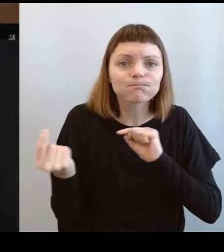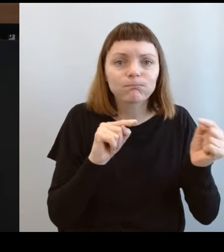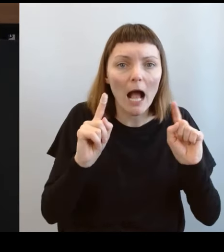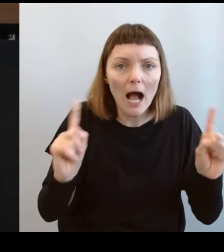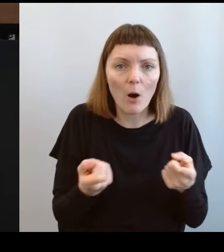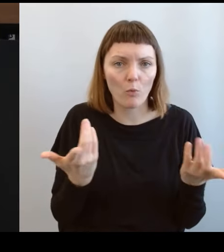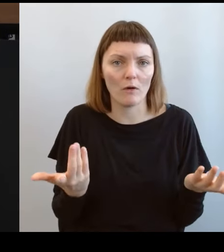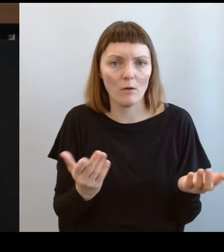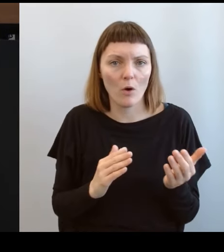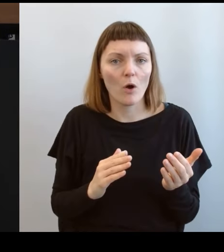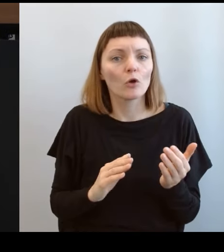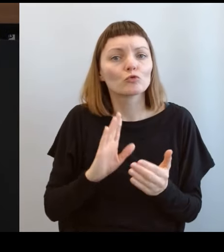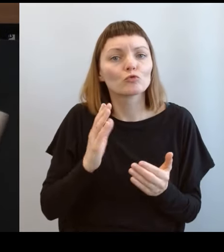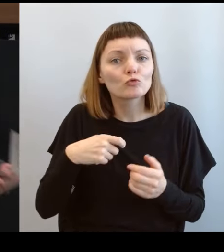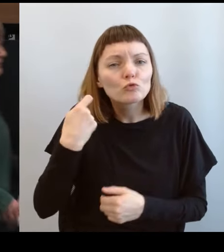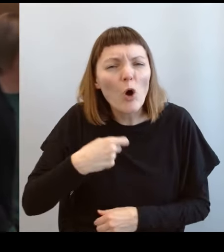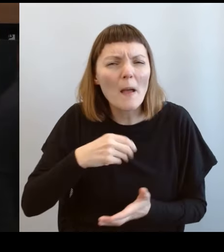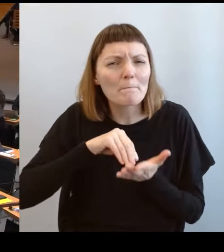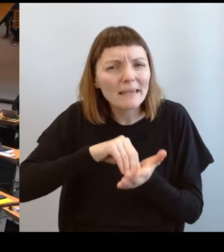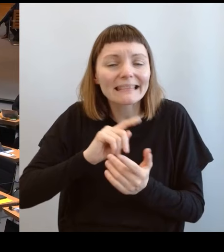ob das 2024 was wird. Vielen Dank!